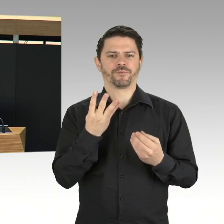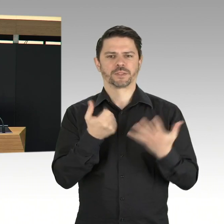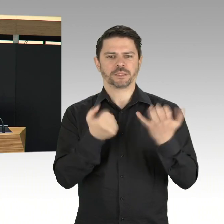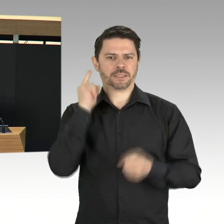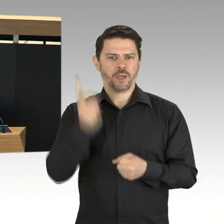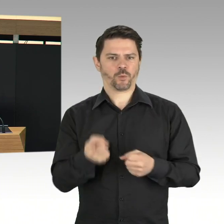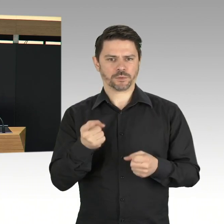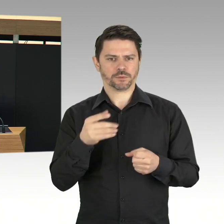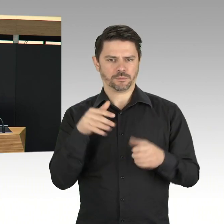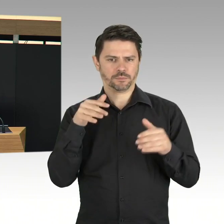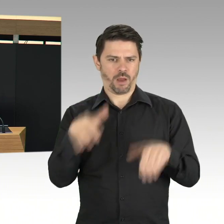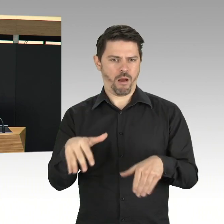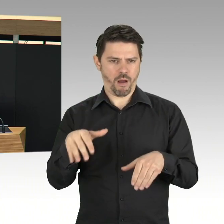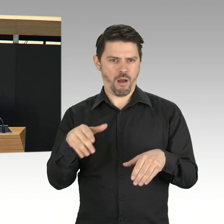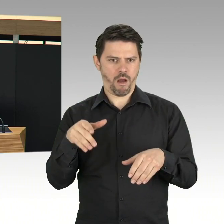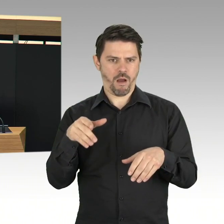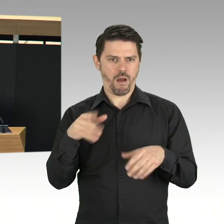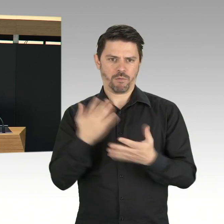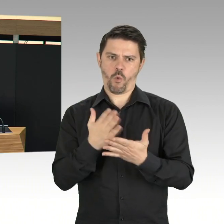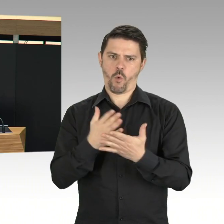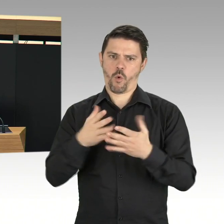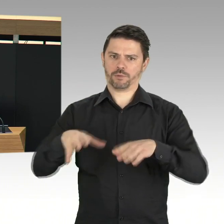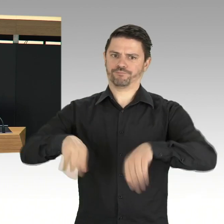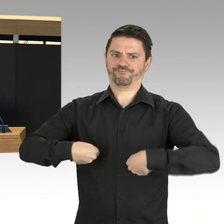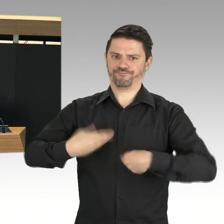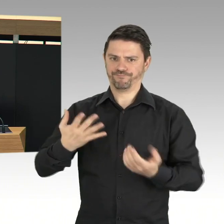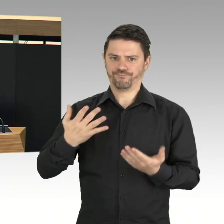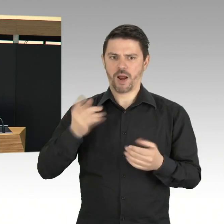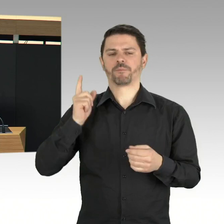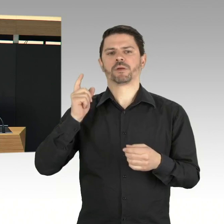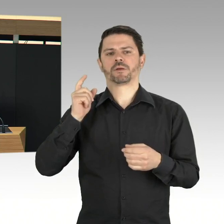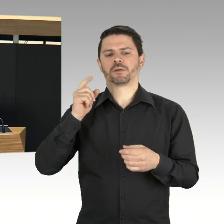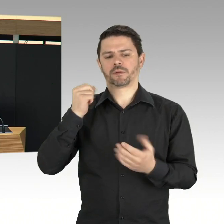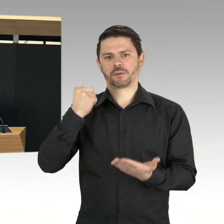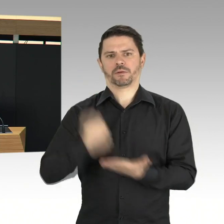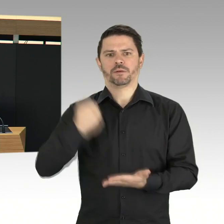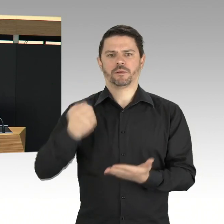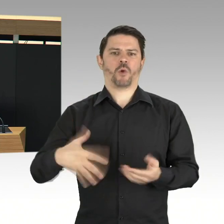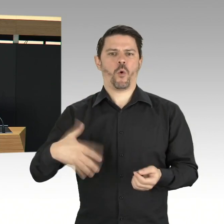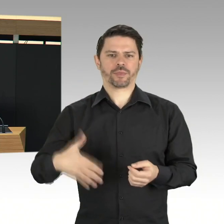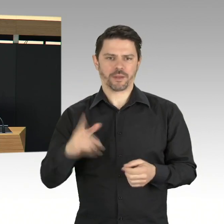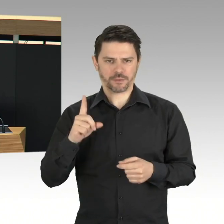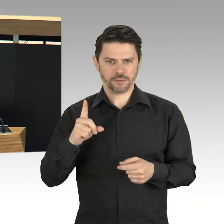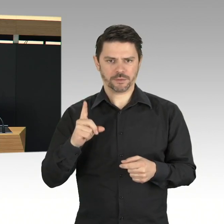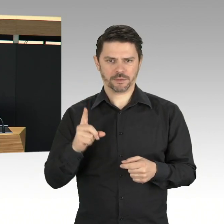Die rasante Steigerung der Mietpreise, vor allem der Angebotsmieten, aber auch der Mieten nach Modernisierung und in bestehenden Verträgen,